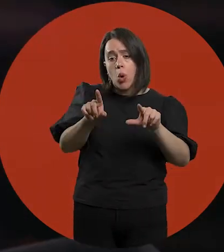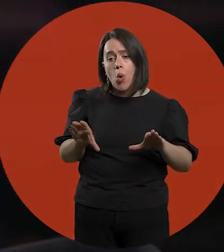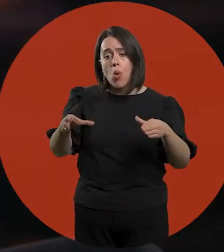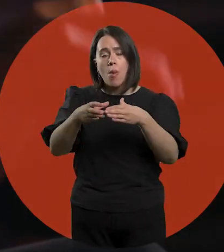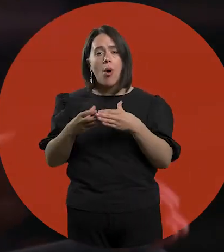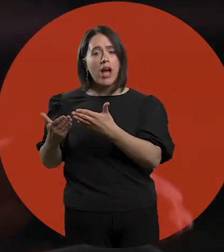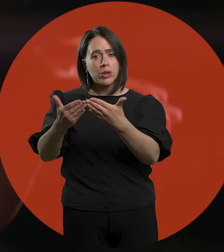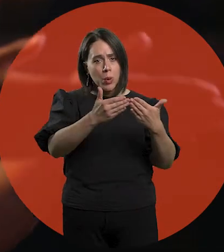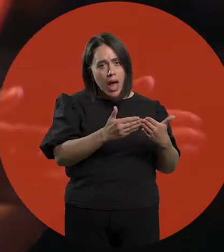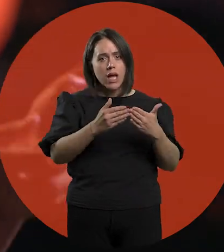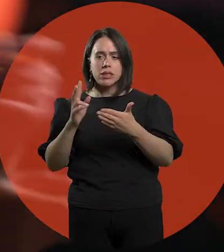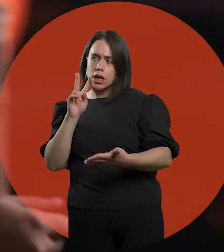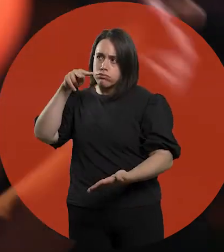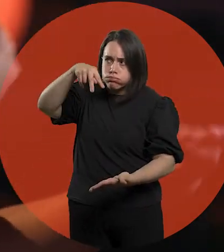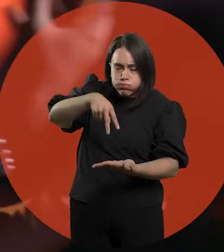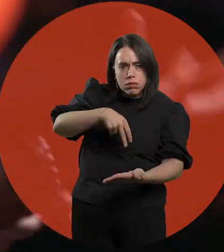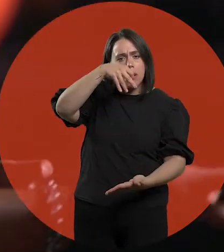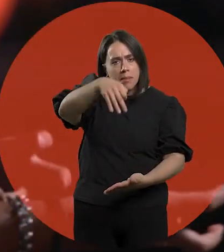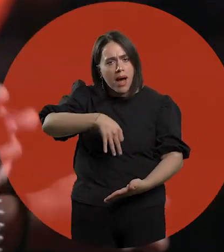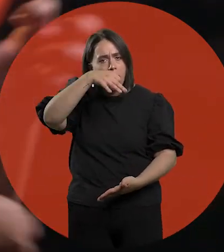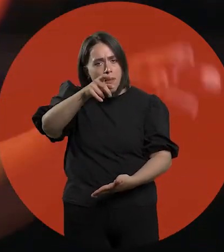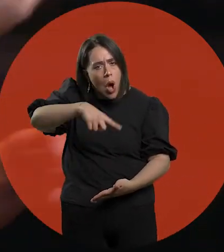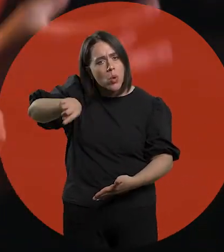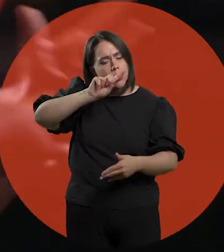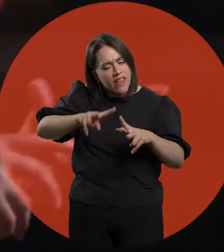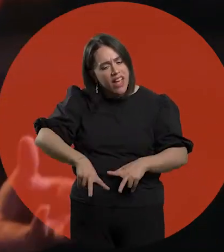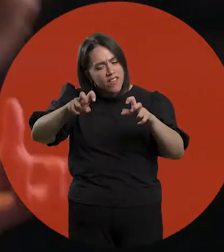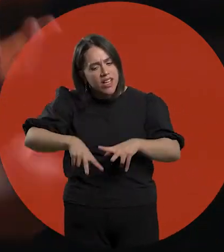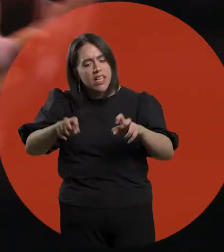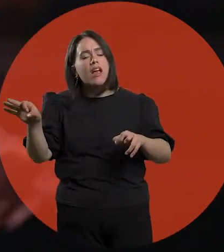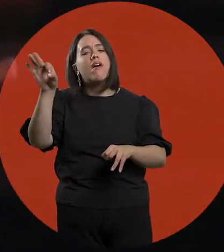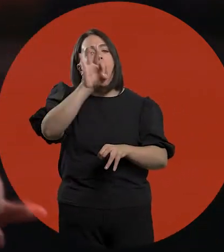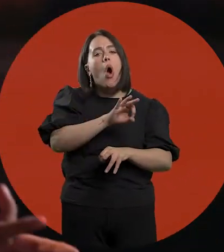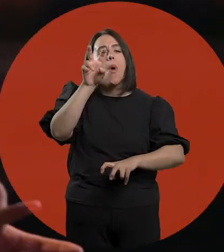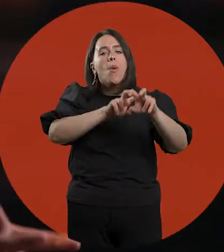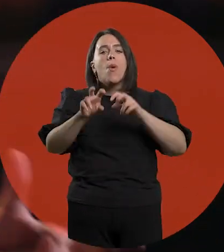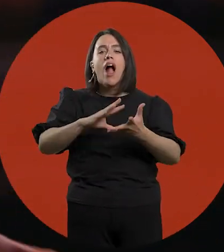proponer el tema, que lo vayan investigando, que propongan maneras de explicarlo a los otros compañeros.